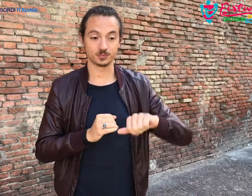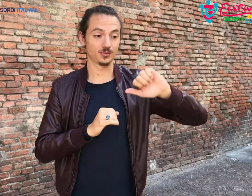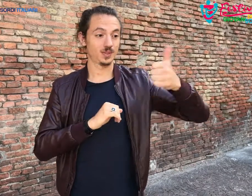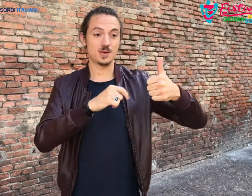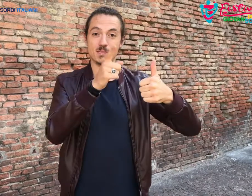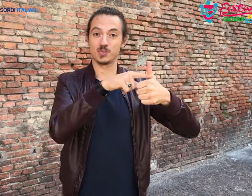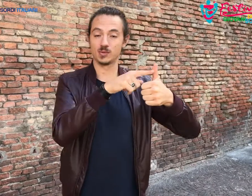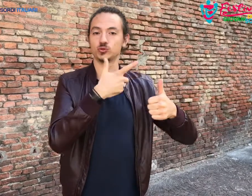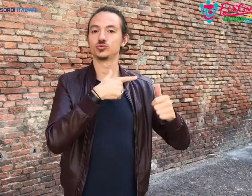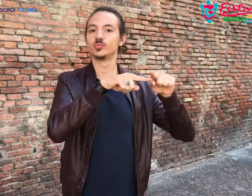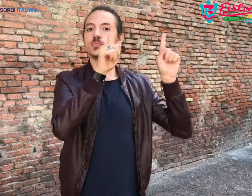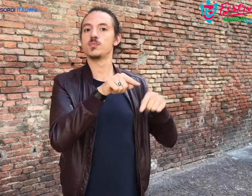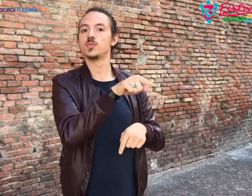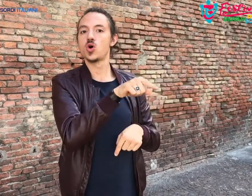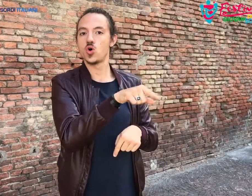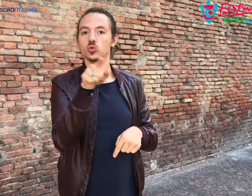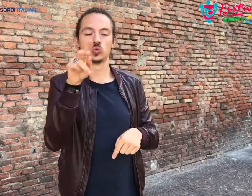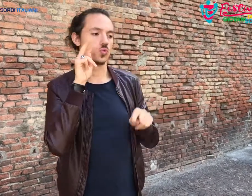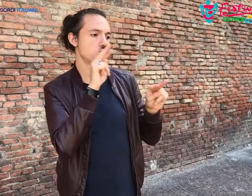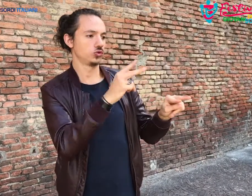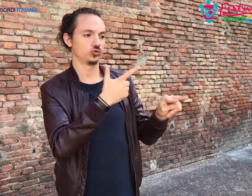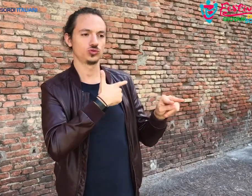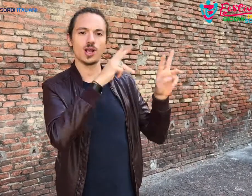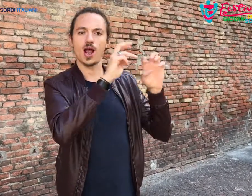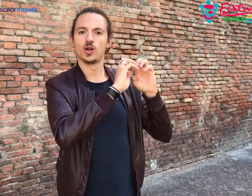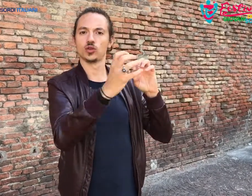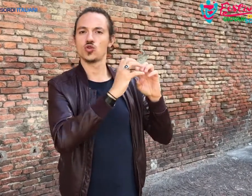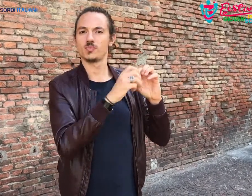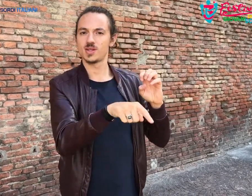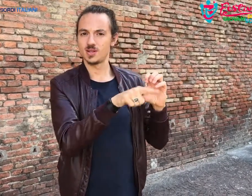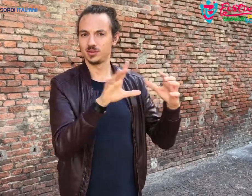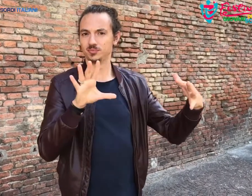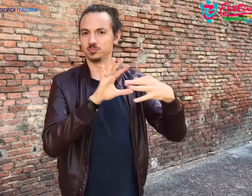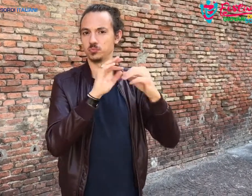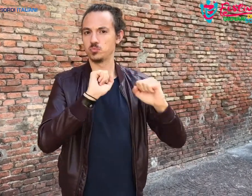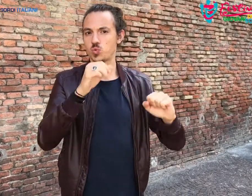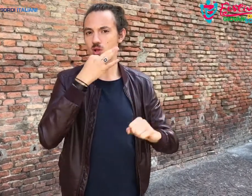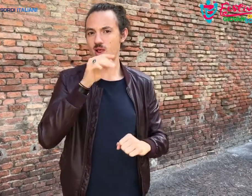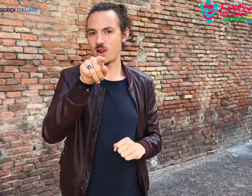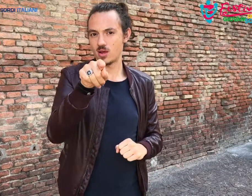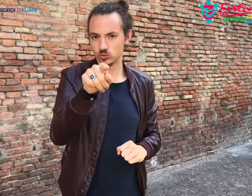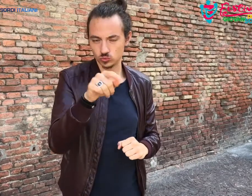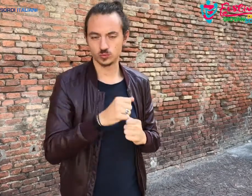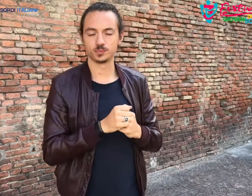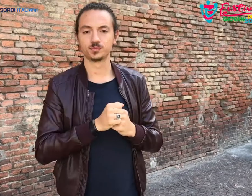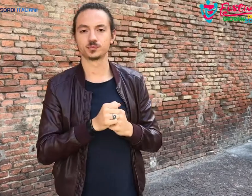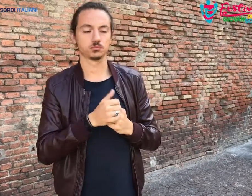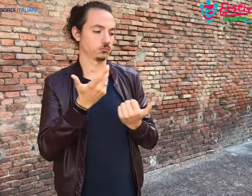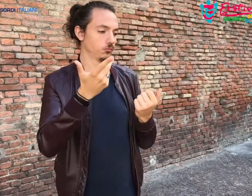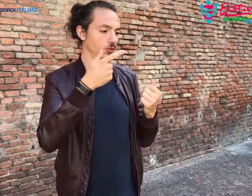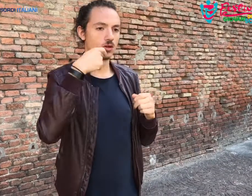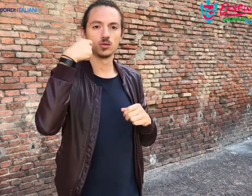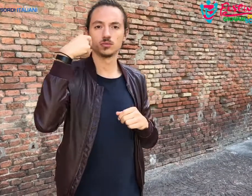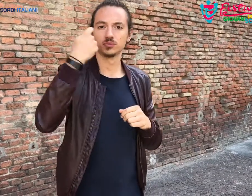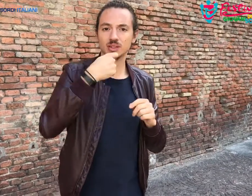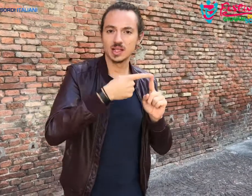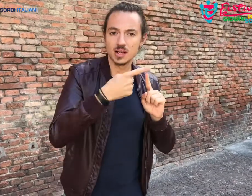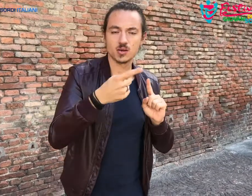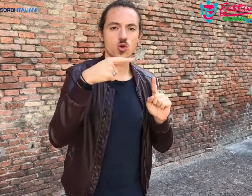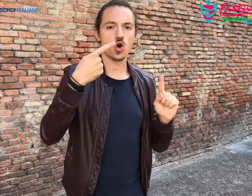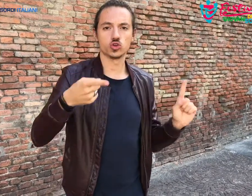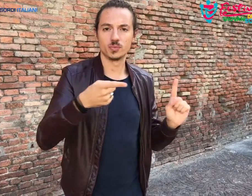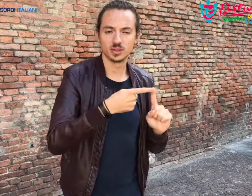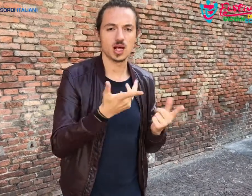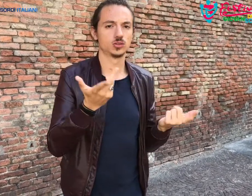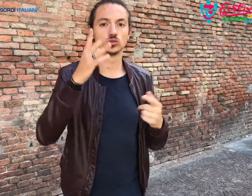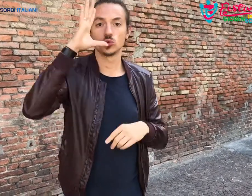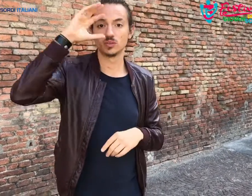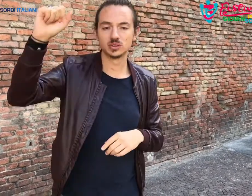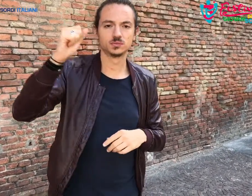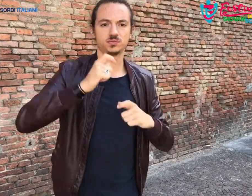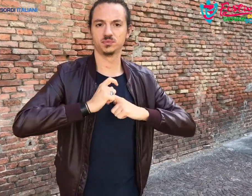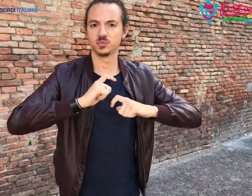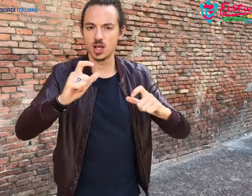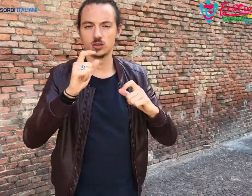1. Scegliere l'argomento della vostra relazione o esibizione, come: video, cortometraggio, università,